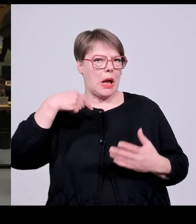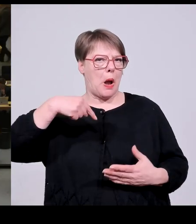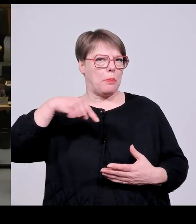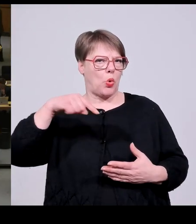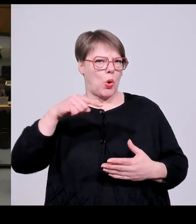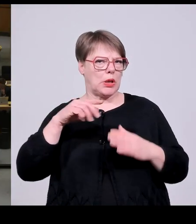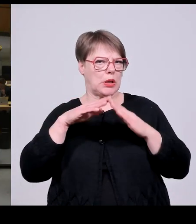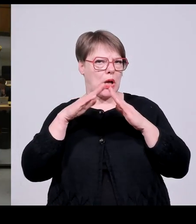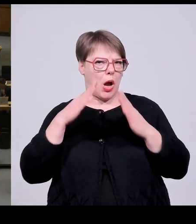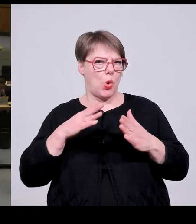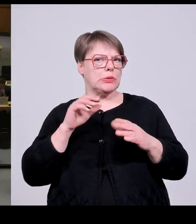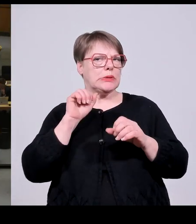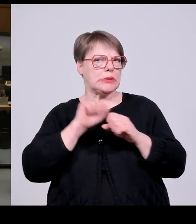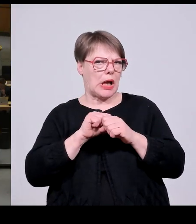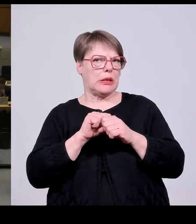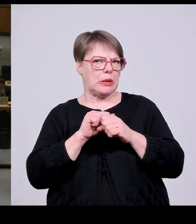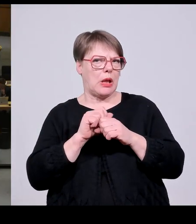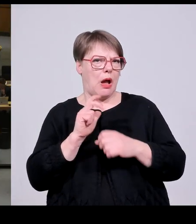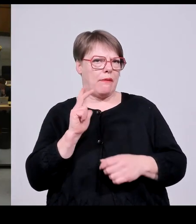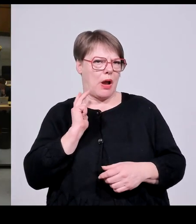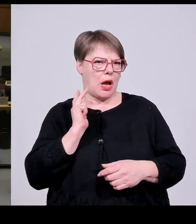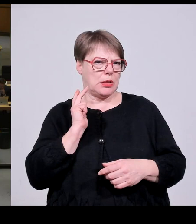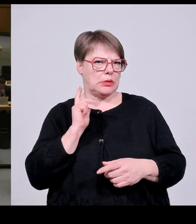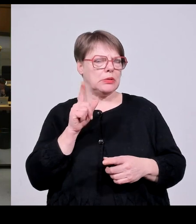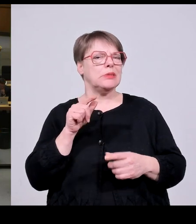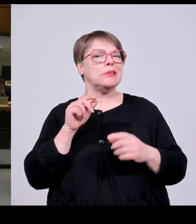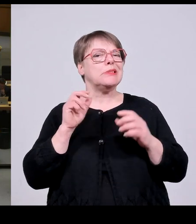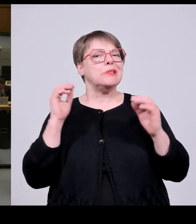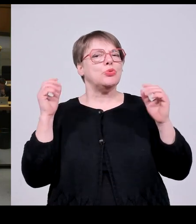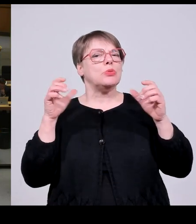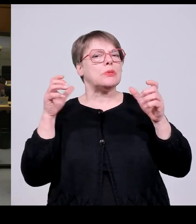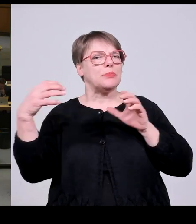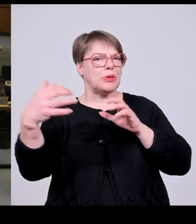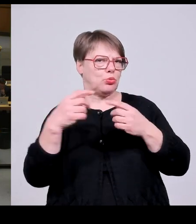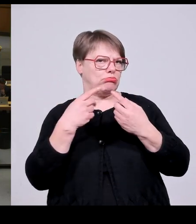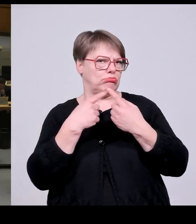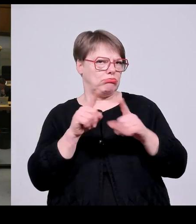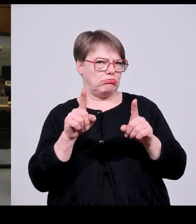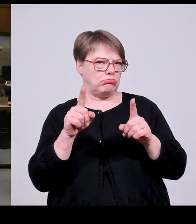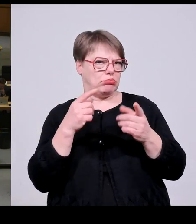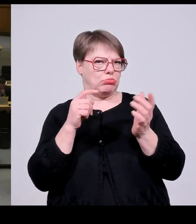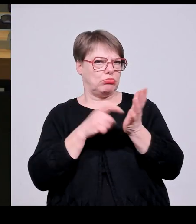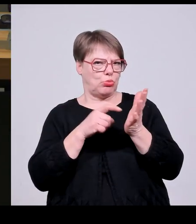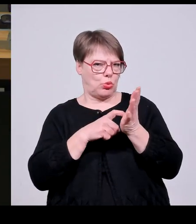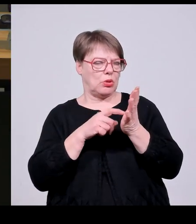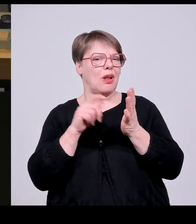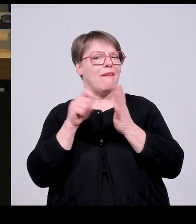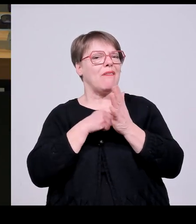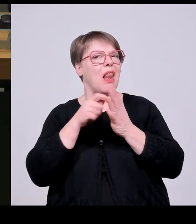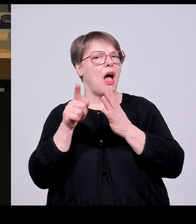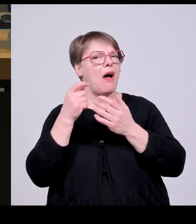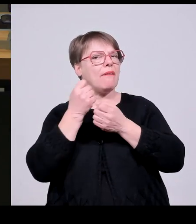ist im Moment, jede einzelne BVV, nicht in der Weise demokratisch legitimiert, wie es sein müsste, um vollständig